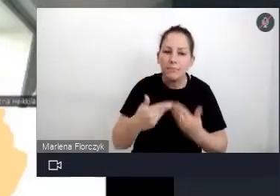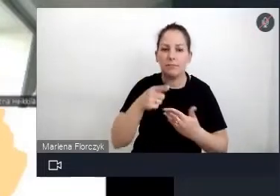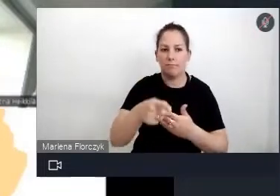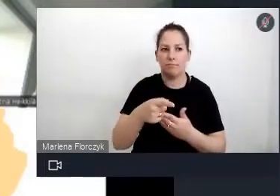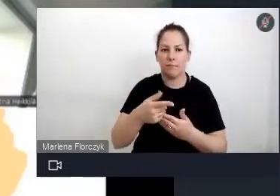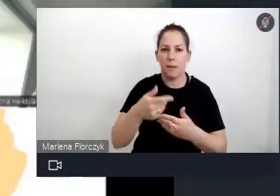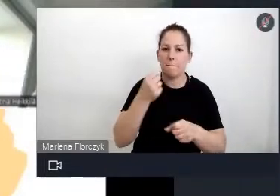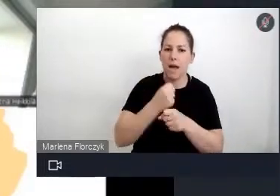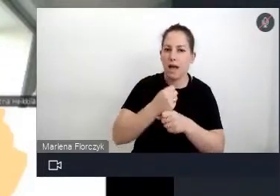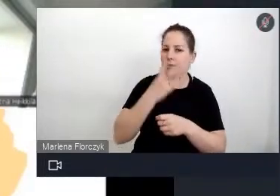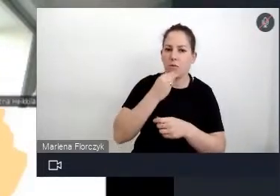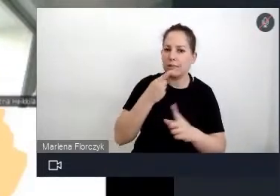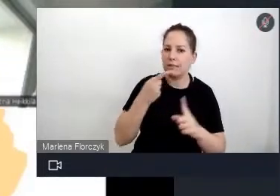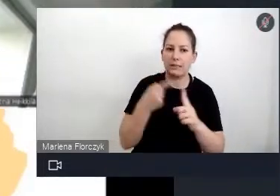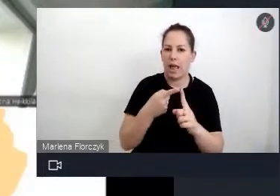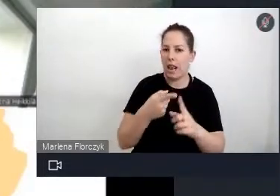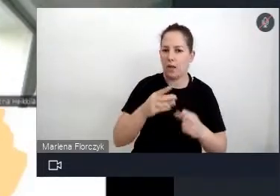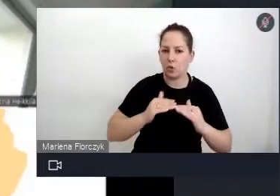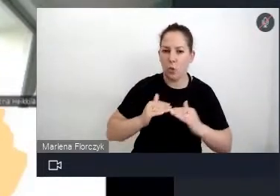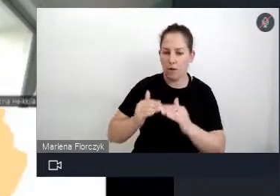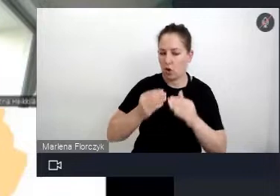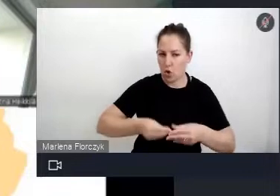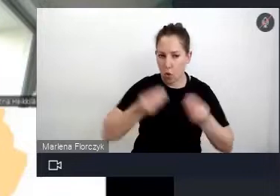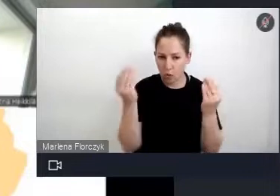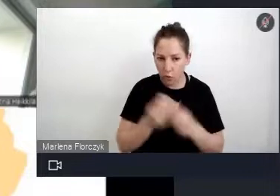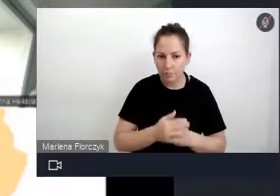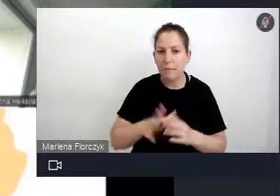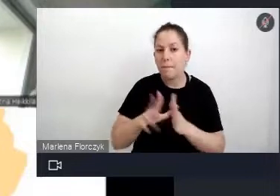nad Celami Zrównoważonego Rozwoju w Miastach.